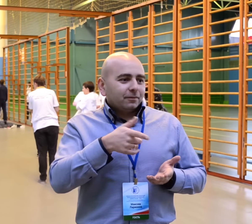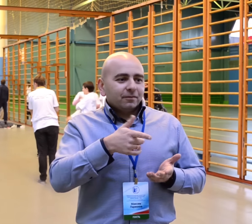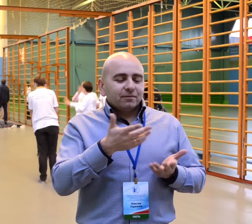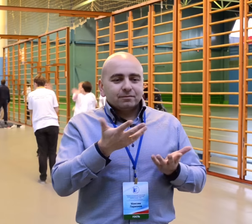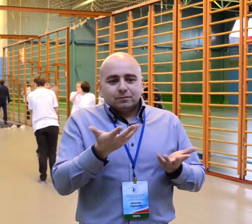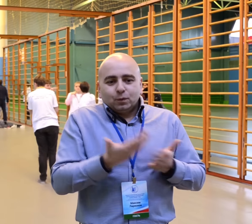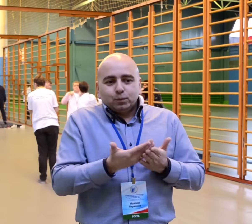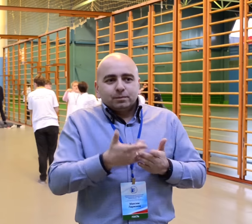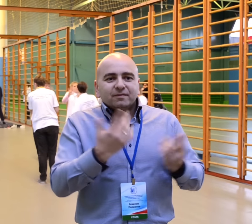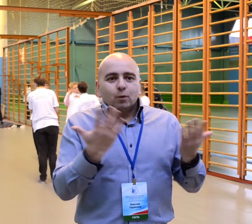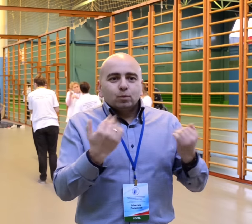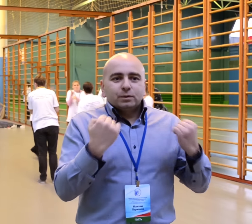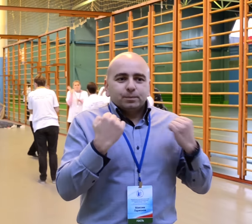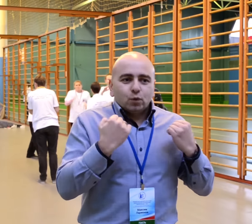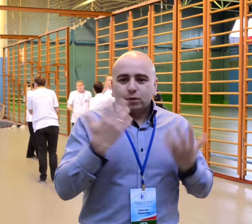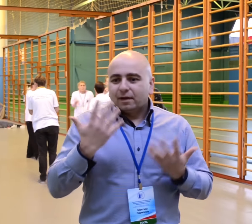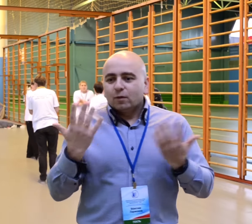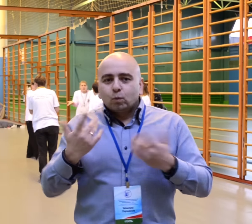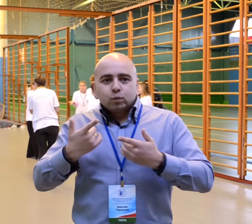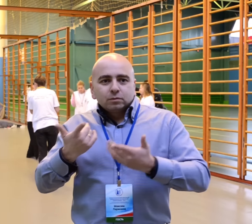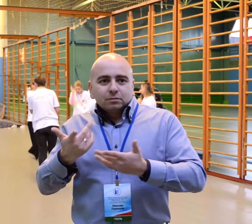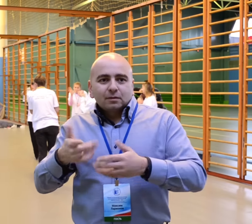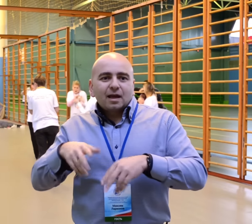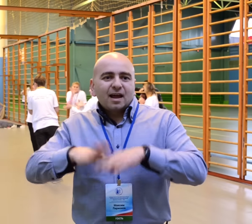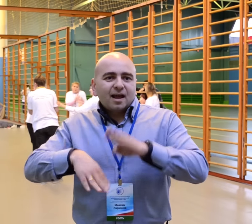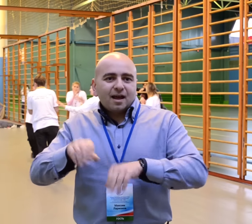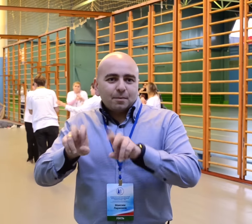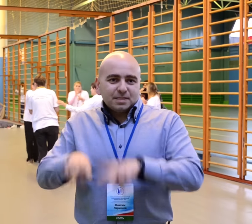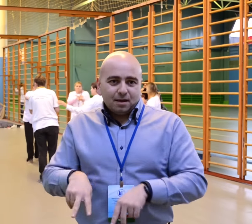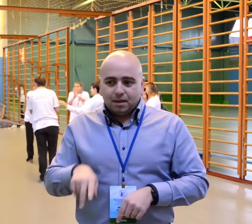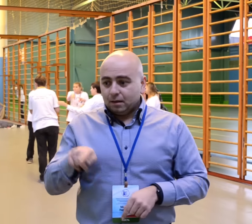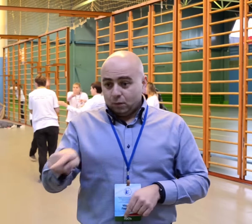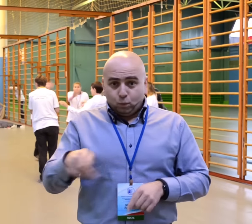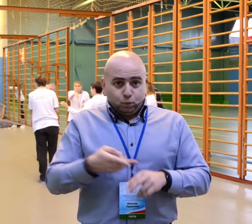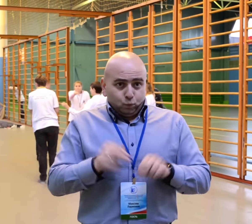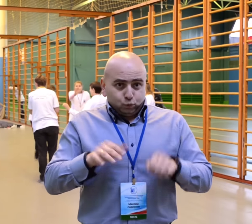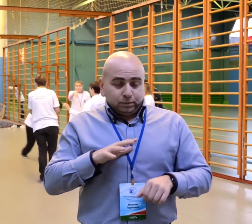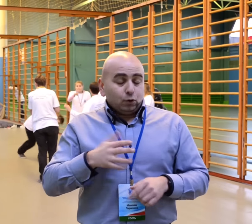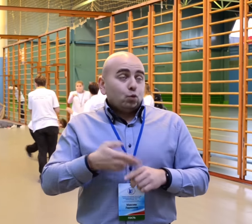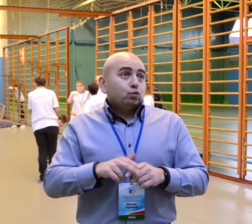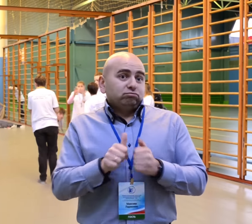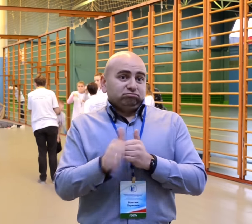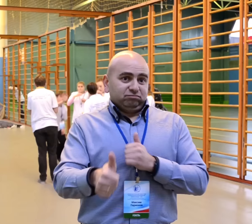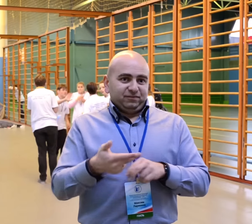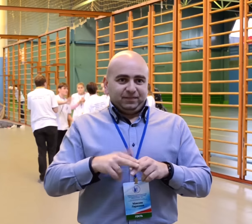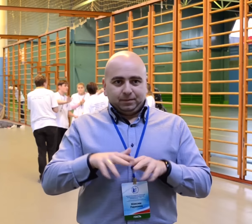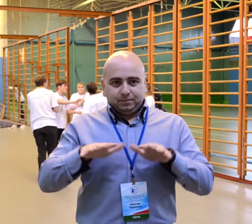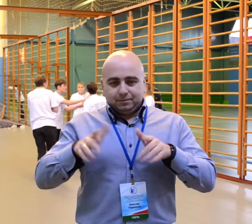Скажем, в спорте или ремесле, в каком-то деле, где он станет сильнейшим.